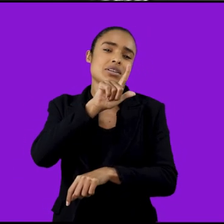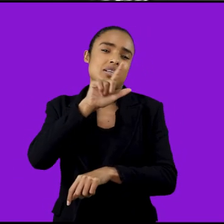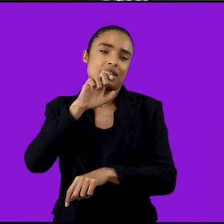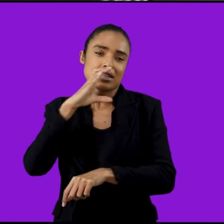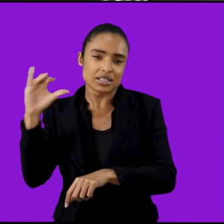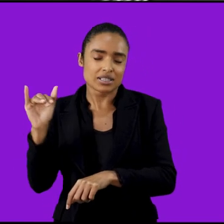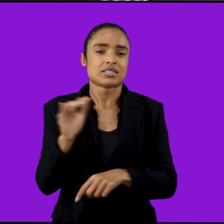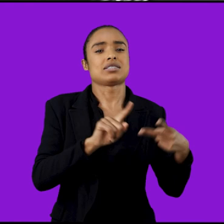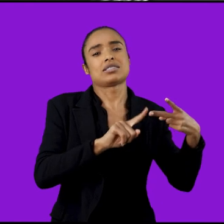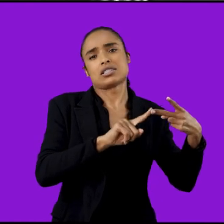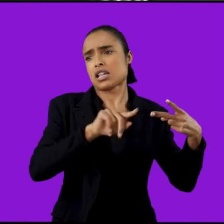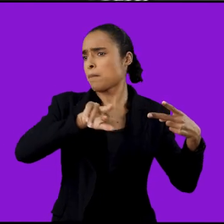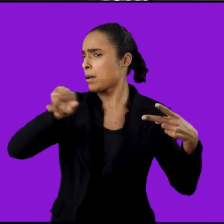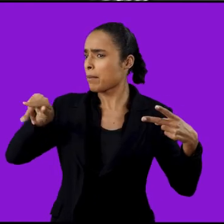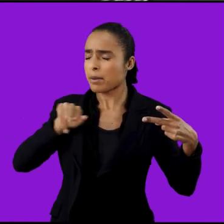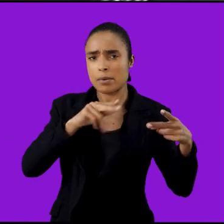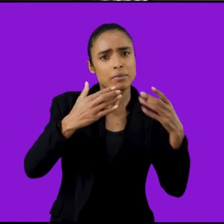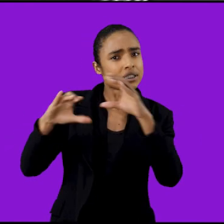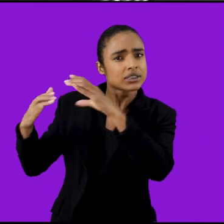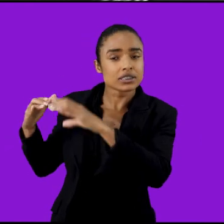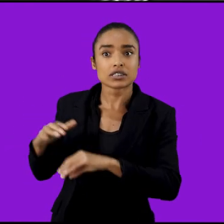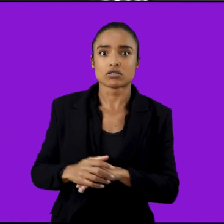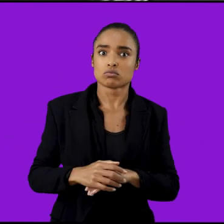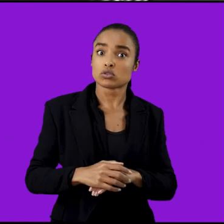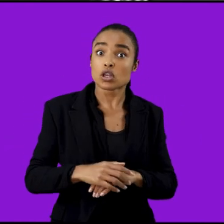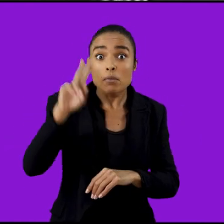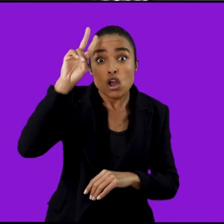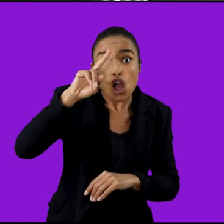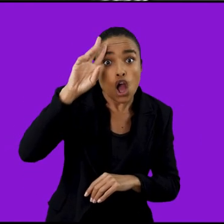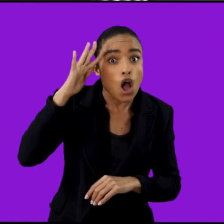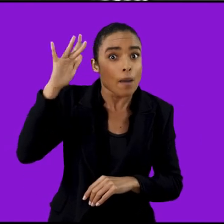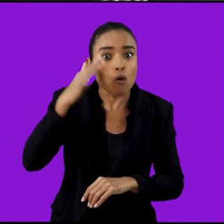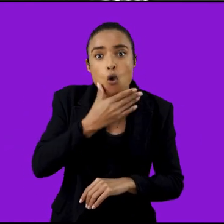e Castanha, Ed Motta, Claudio Zolli. Magina, eu levava Claudio Zolli. Jair Rodrigues. Eu